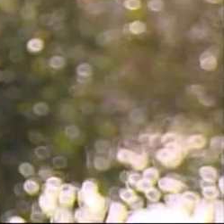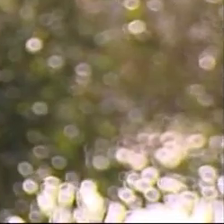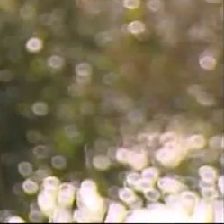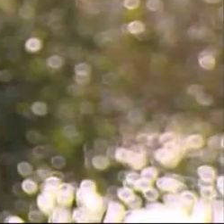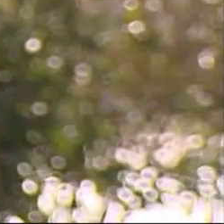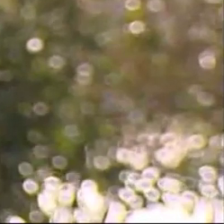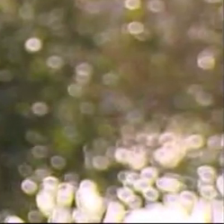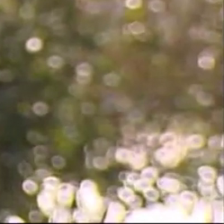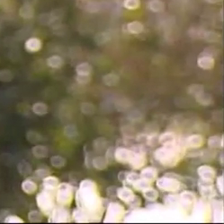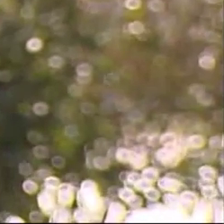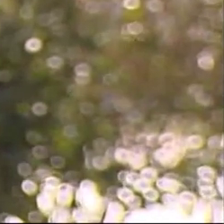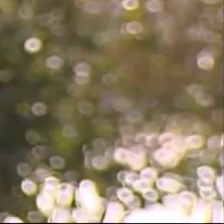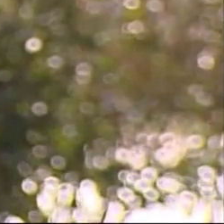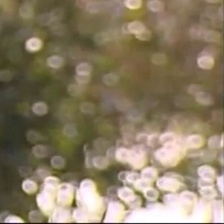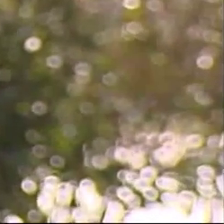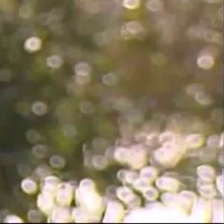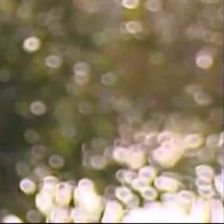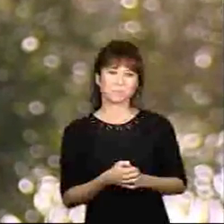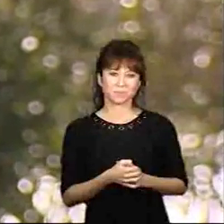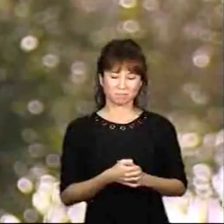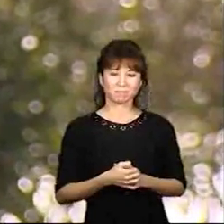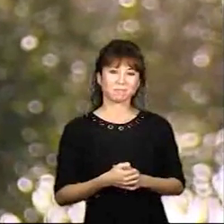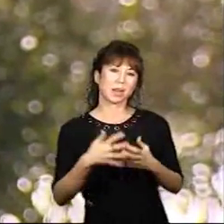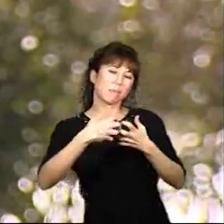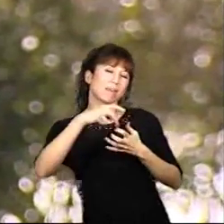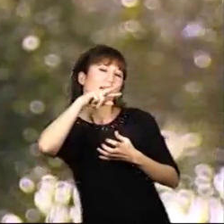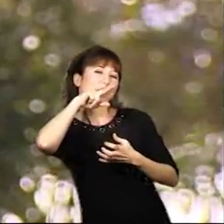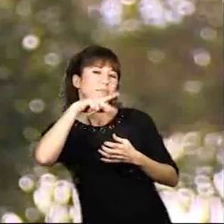Recorrido. Ruta prevista. Lectura de mapa. (Pitido)